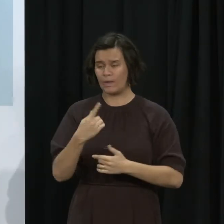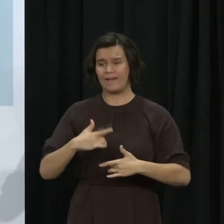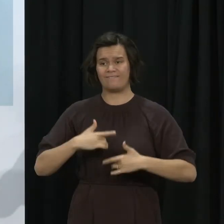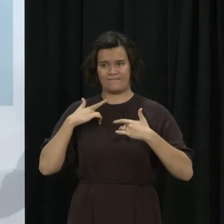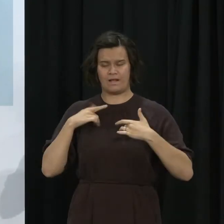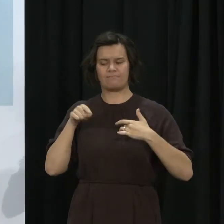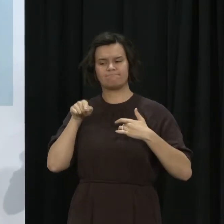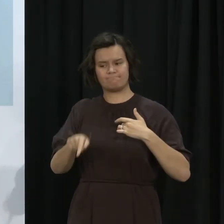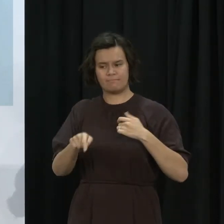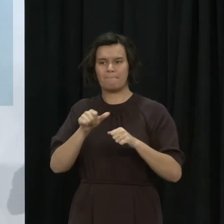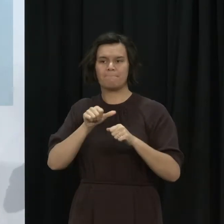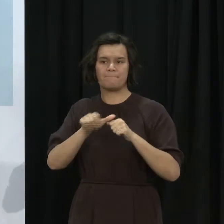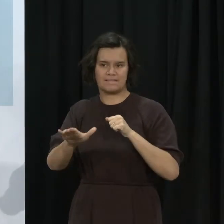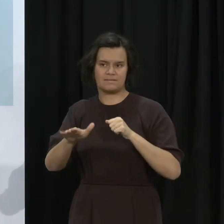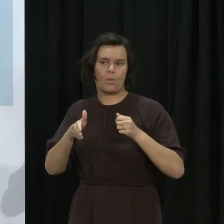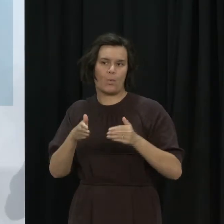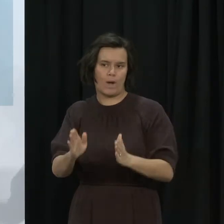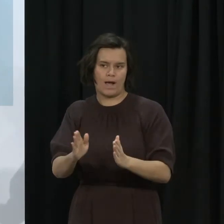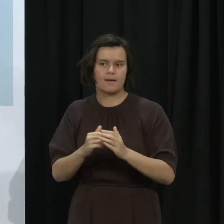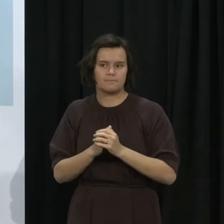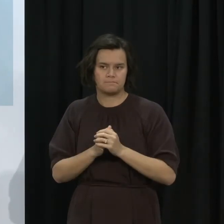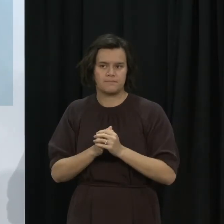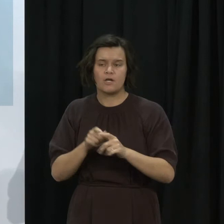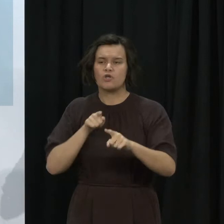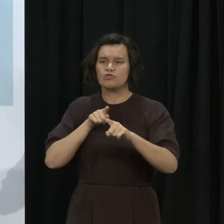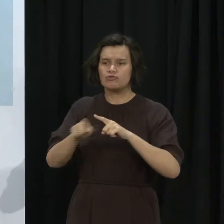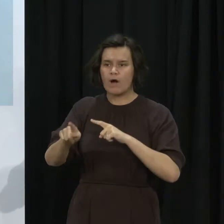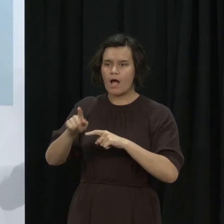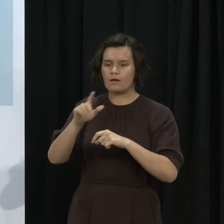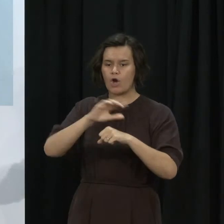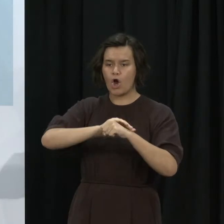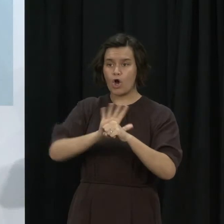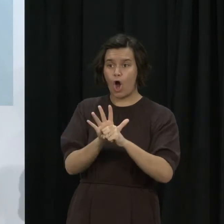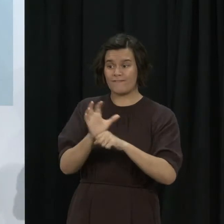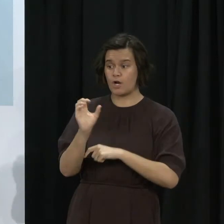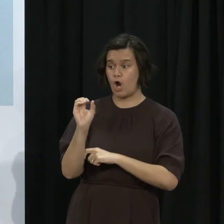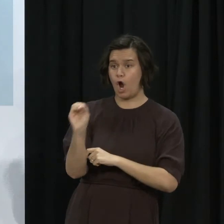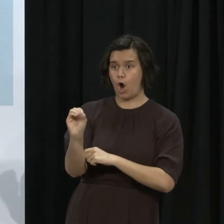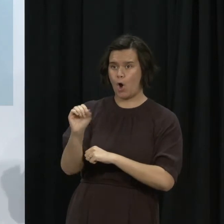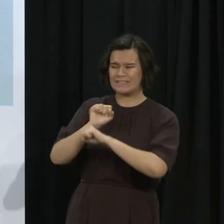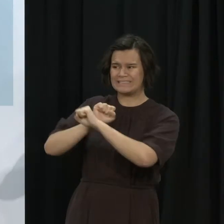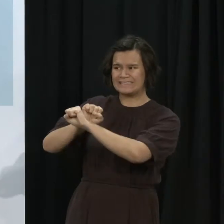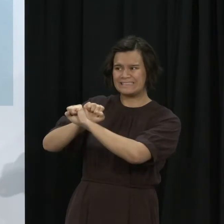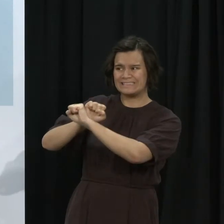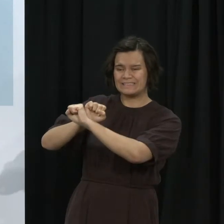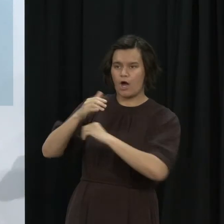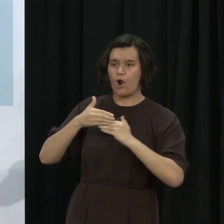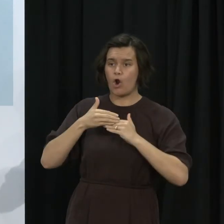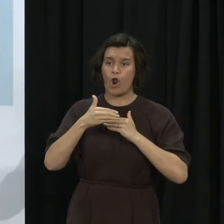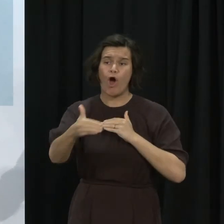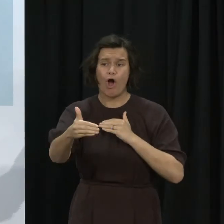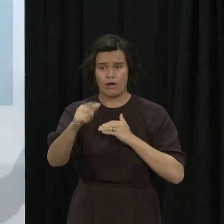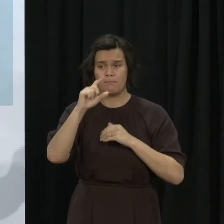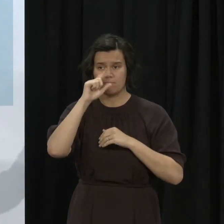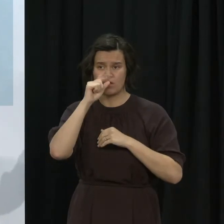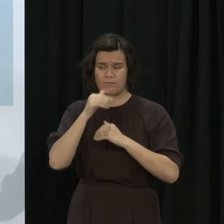katoa tino arotahi. Me anga atu